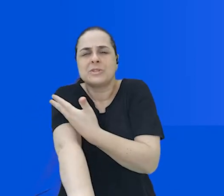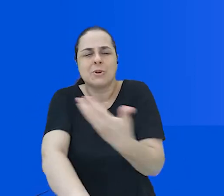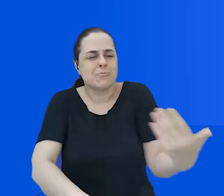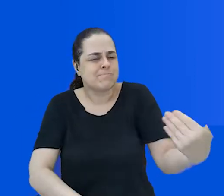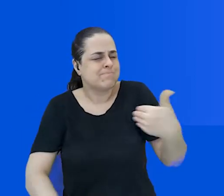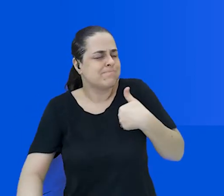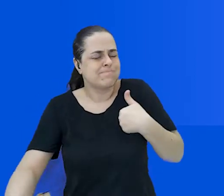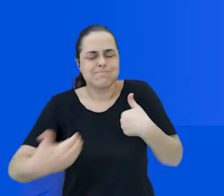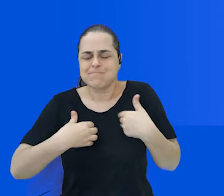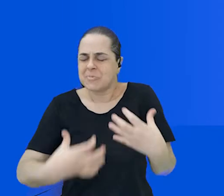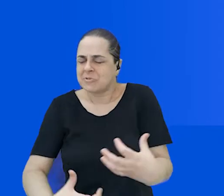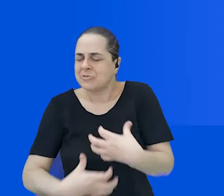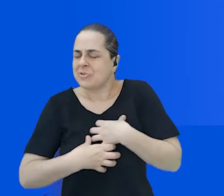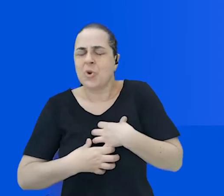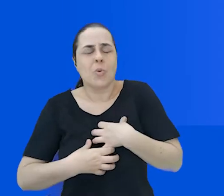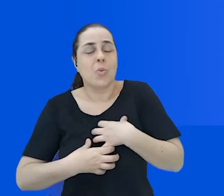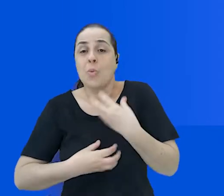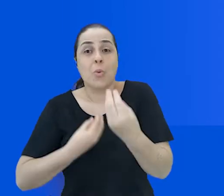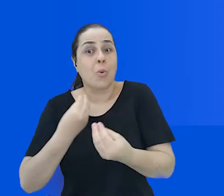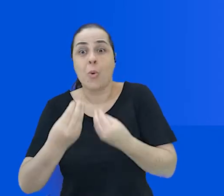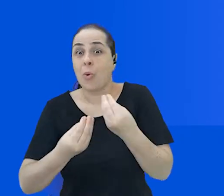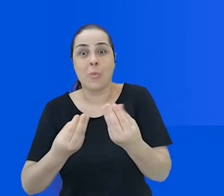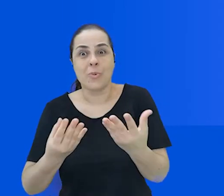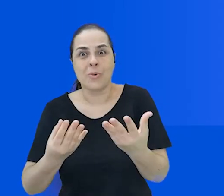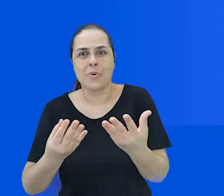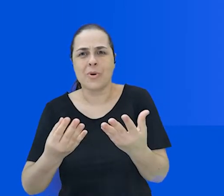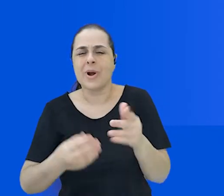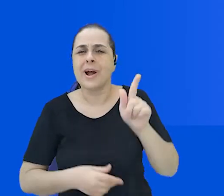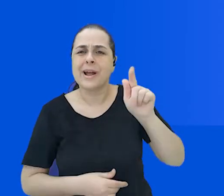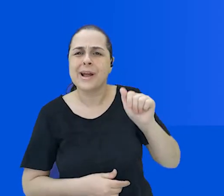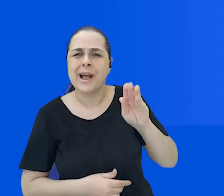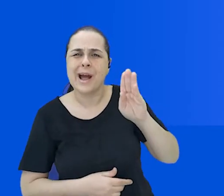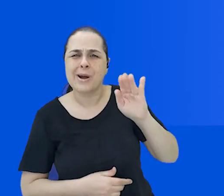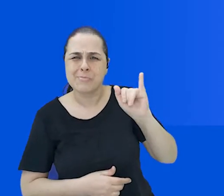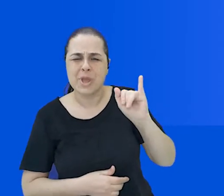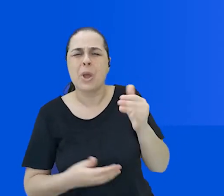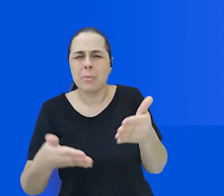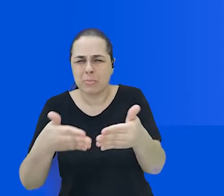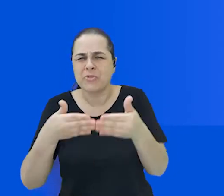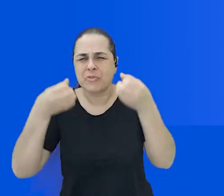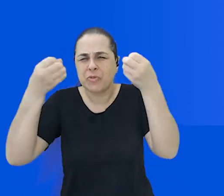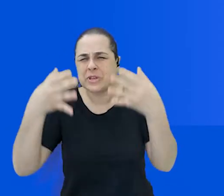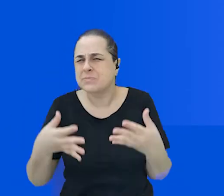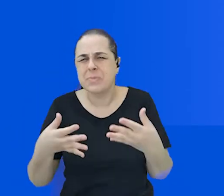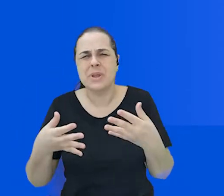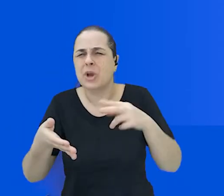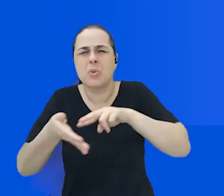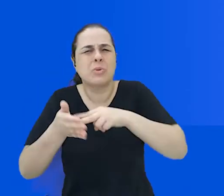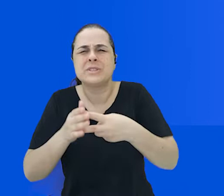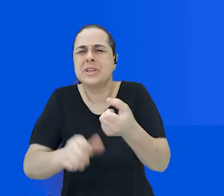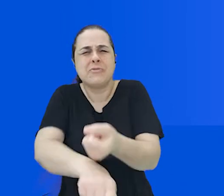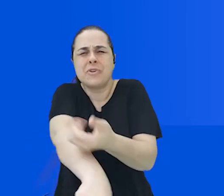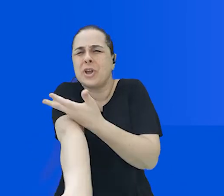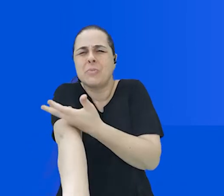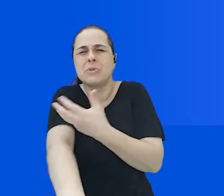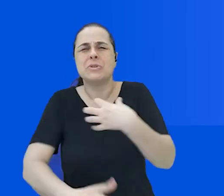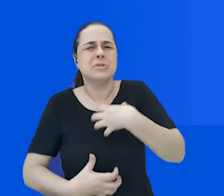Então eu queria que você começasse falando, Gabi, um pouquinho. O que são as emoções e pra quê? Porque sentimos o que sentimos.